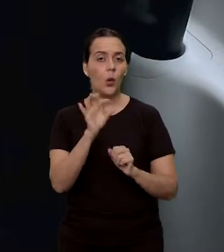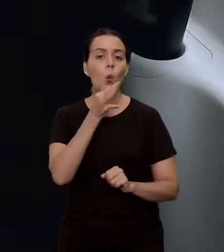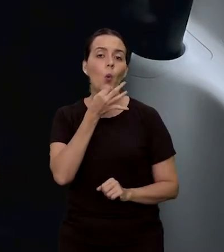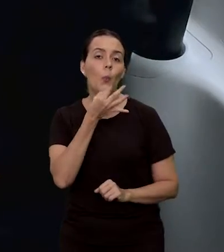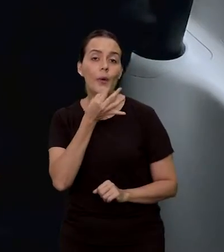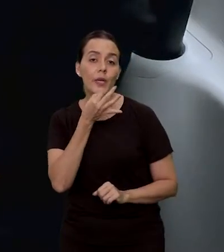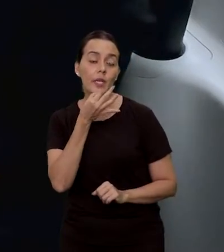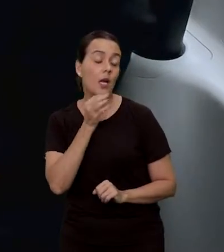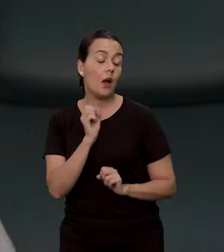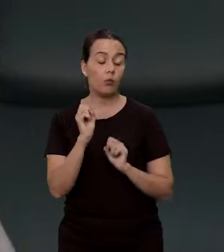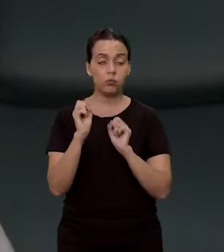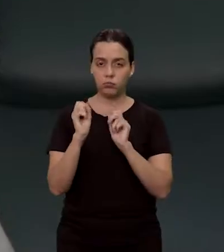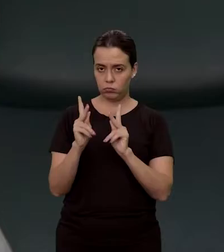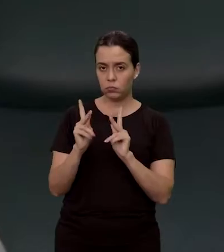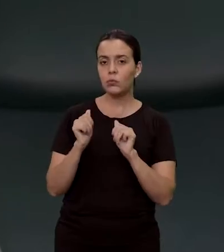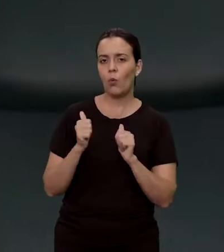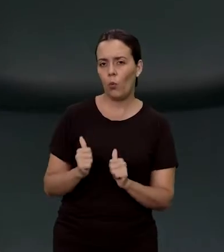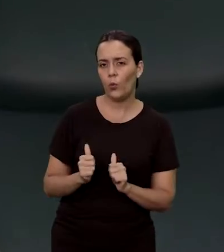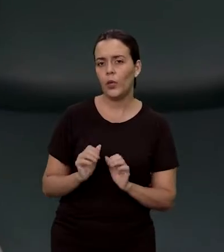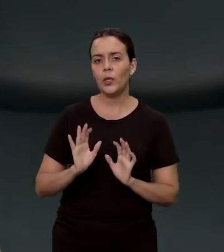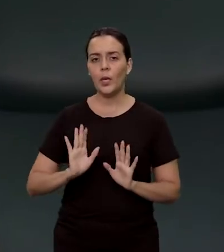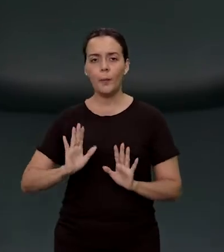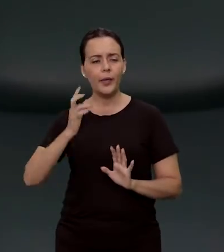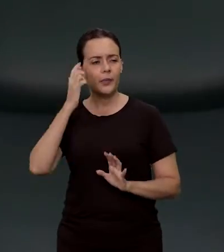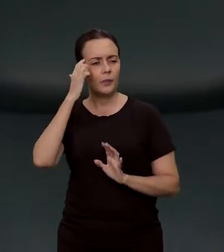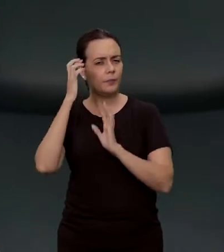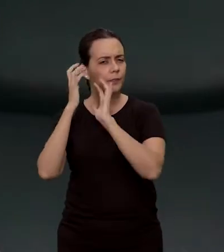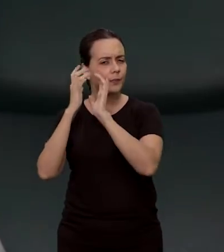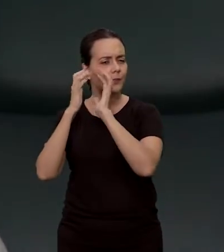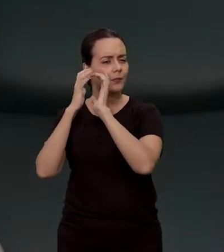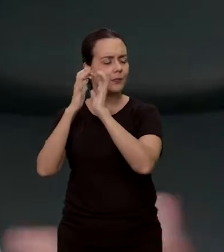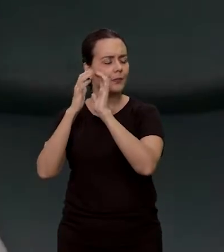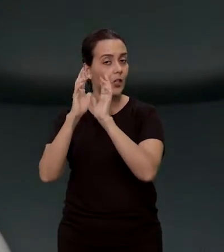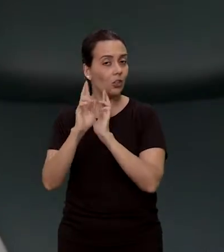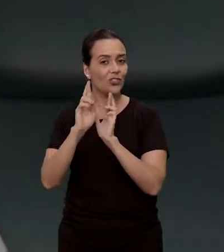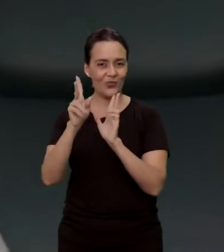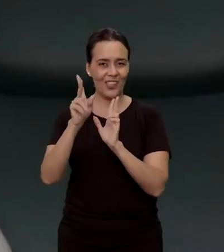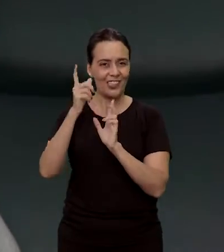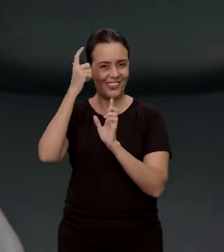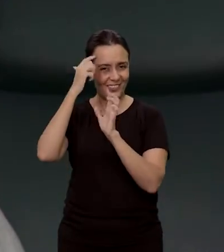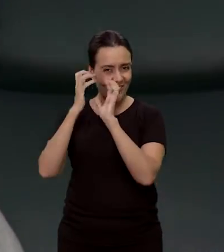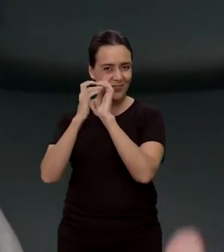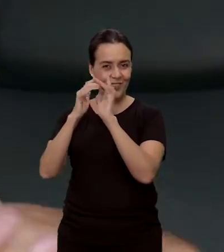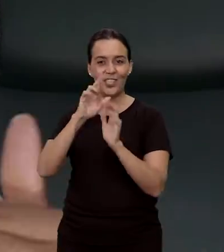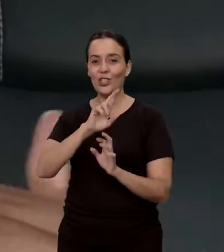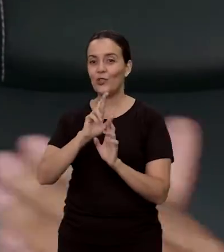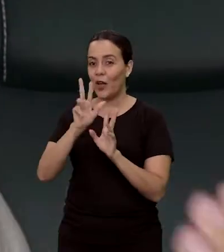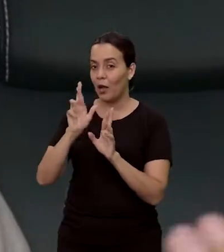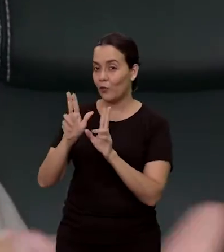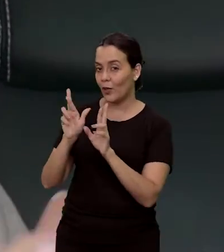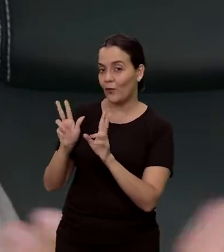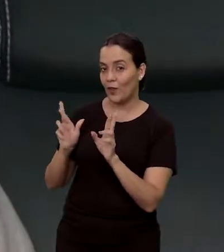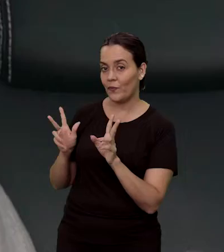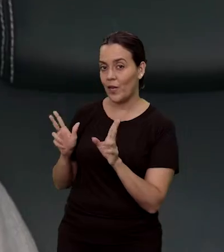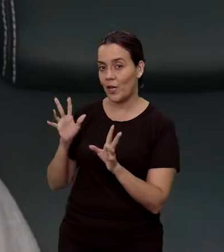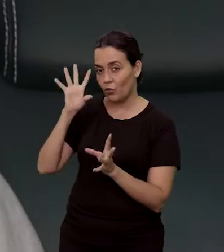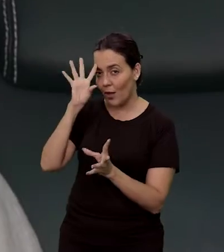cada um vai ter um lugar ali, de acesso cognitivo, obviamente, dentro da sua criação, para entender alguma coisa ou outra,